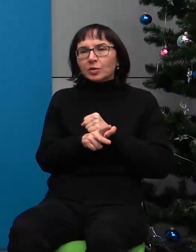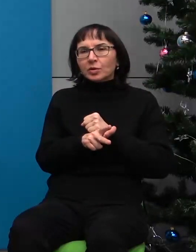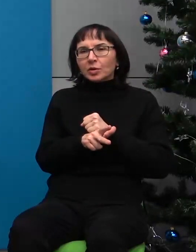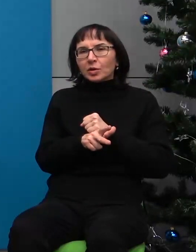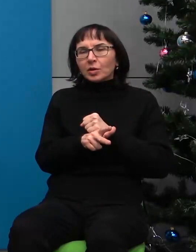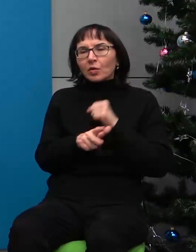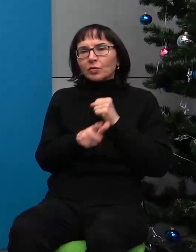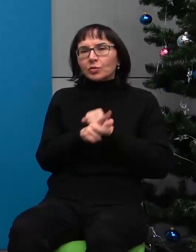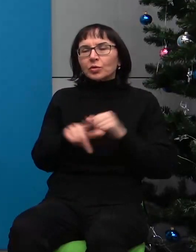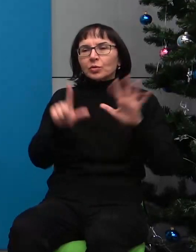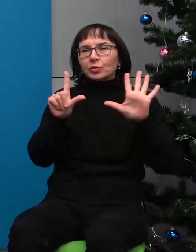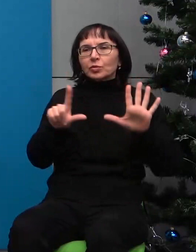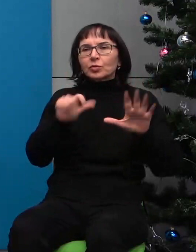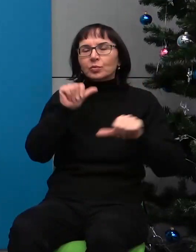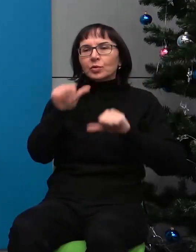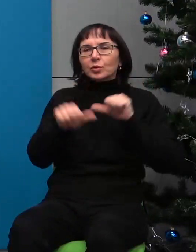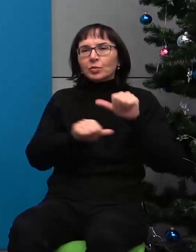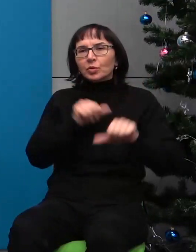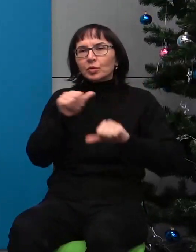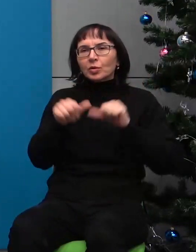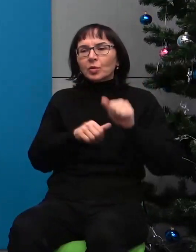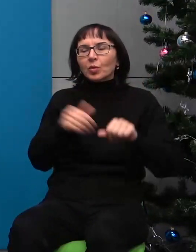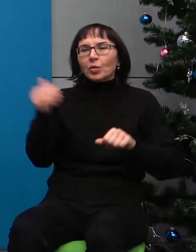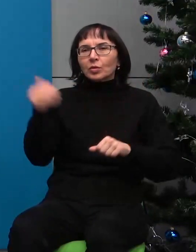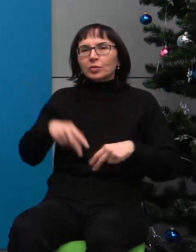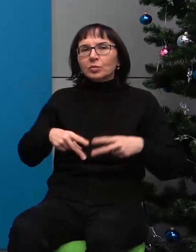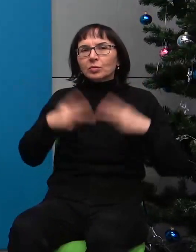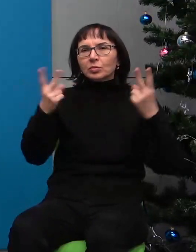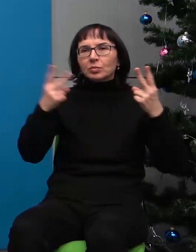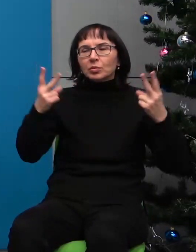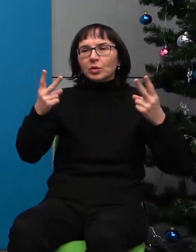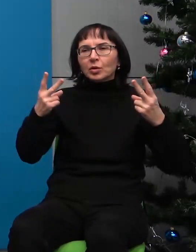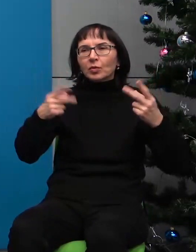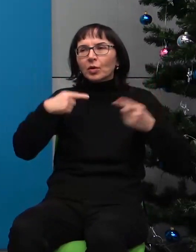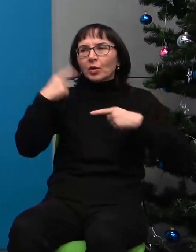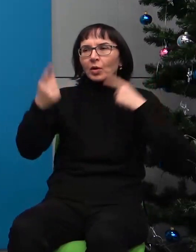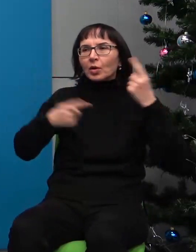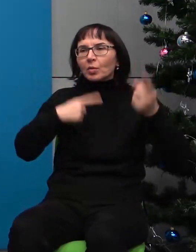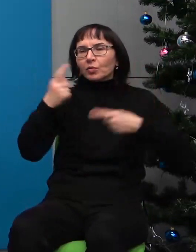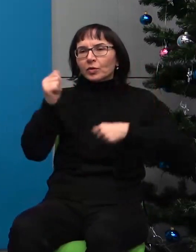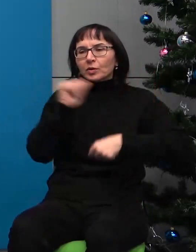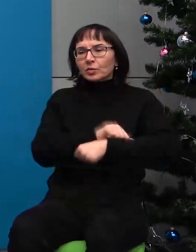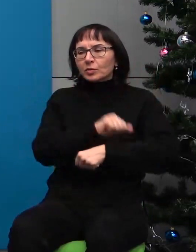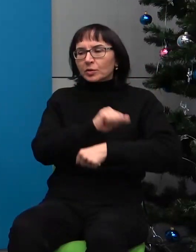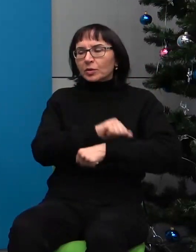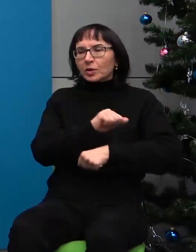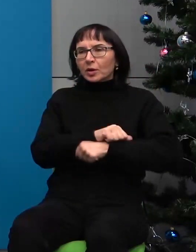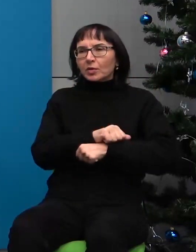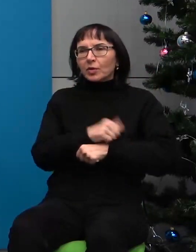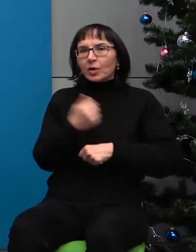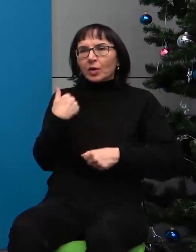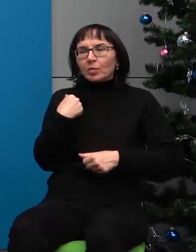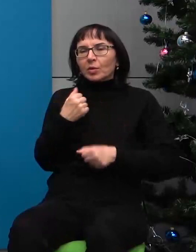tysiąc dziennikarzy relacjonowało ten proces. To było jak zatrzymanie Eichmanna ten proces,